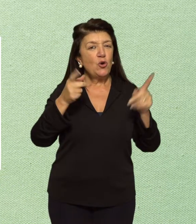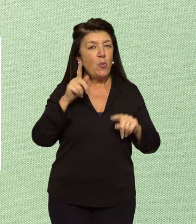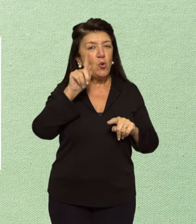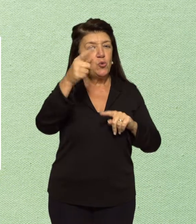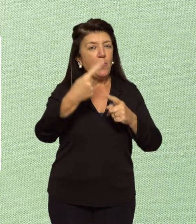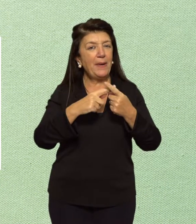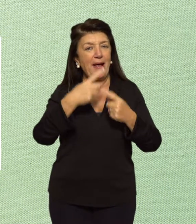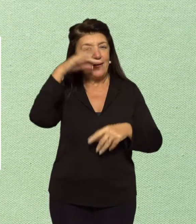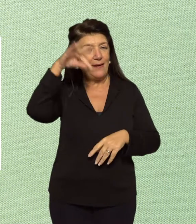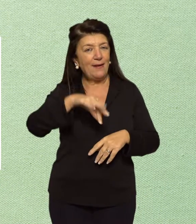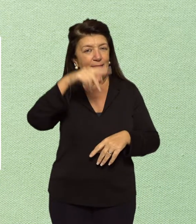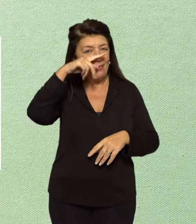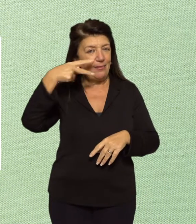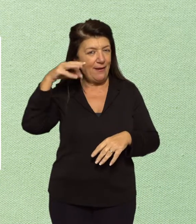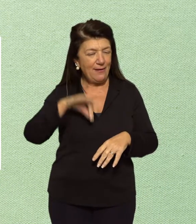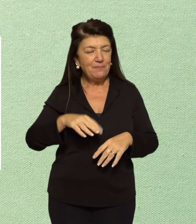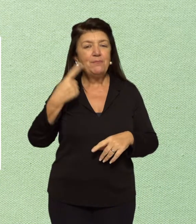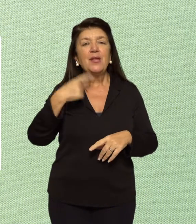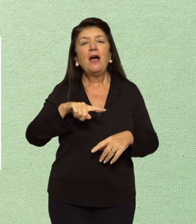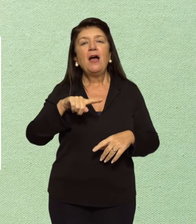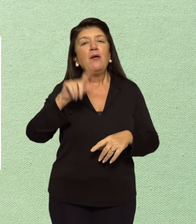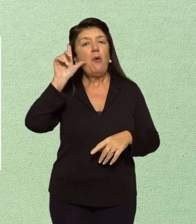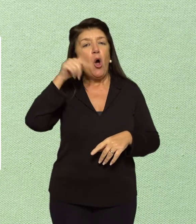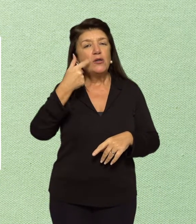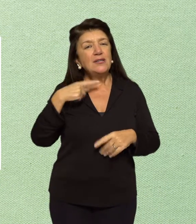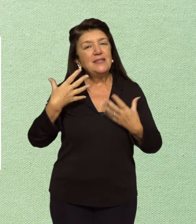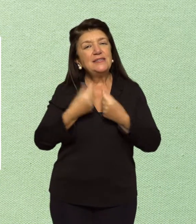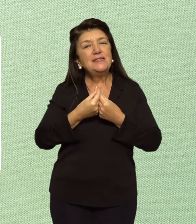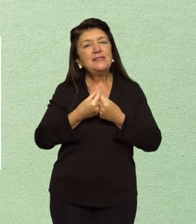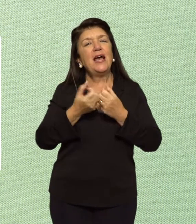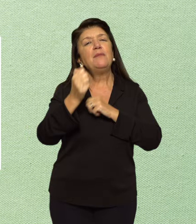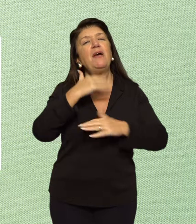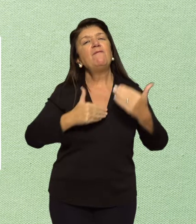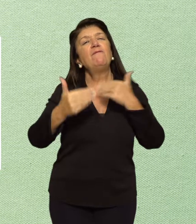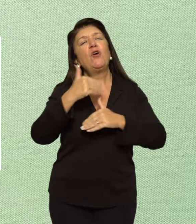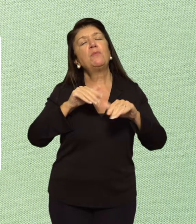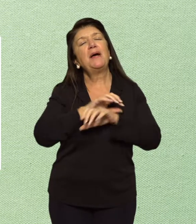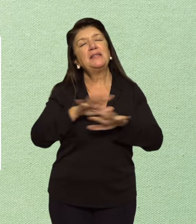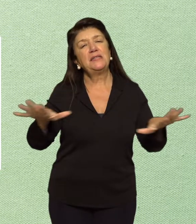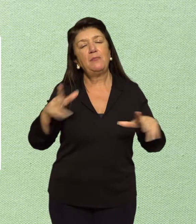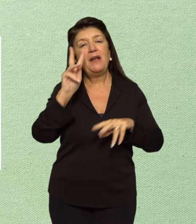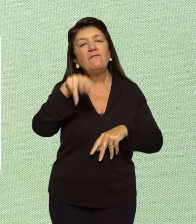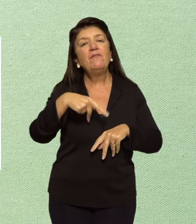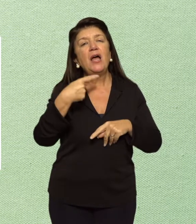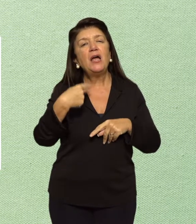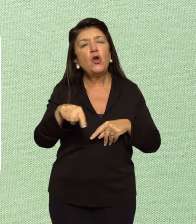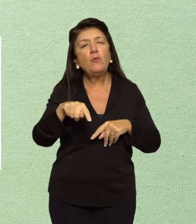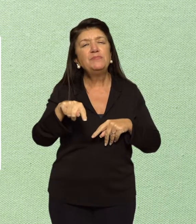di Associazione Volonwrite con lo sportello Informadisabile. 'A Tu per The' è un podcast che in maniera